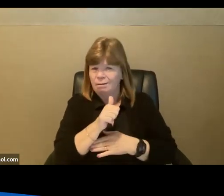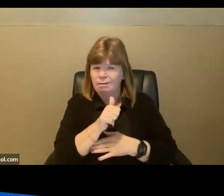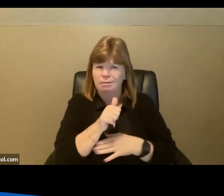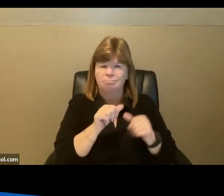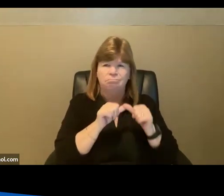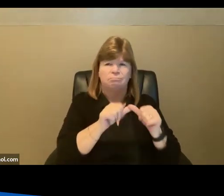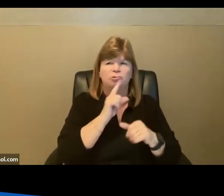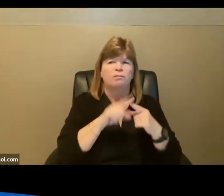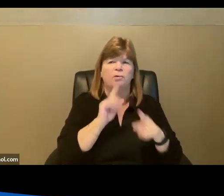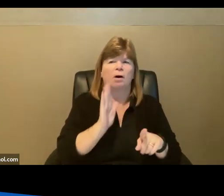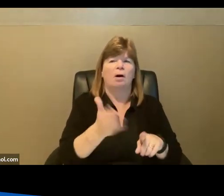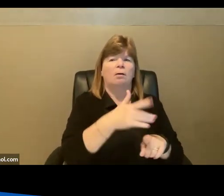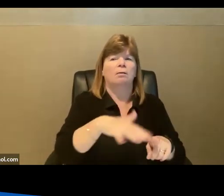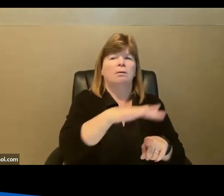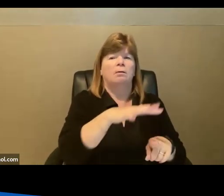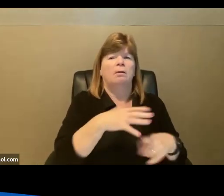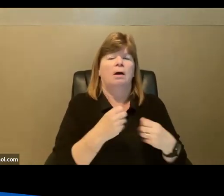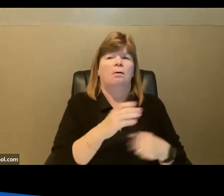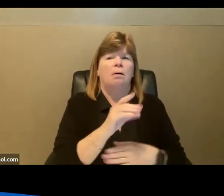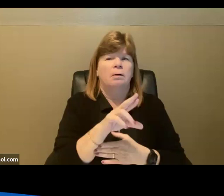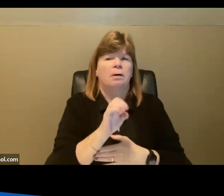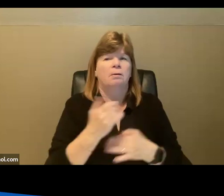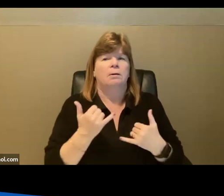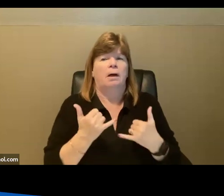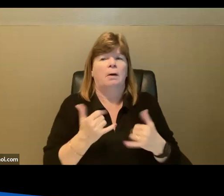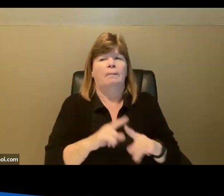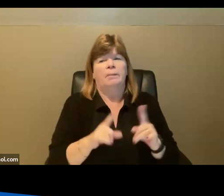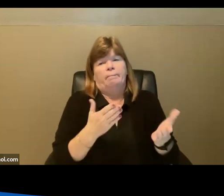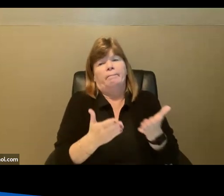profesiones de la salud en estos días, pero probablemente lo sea porque esto es...